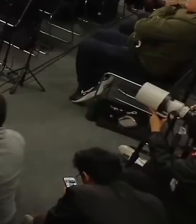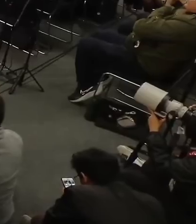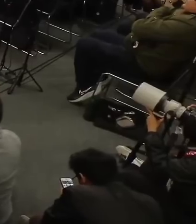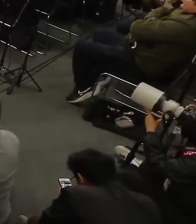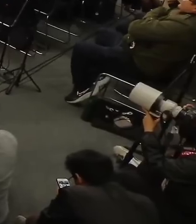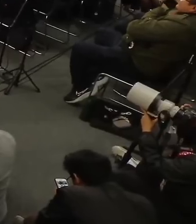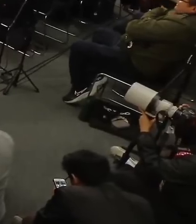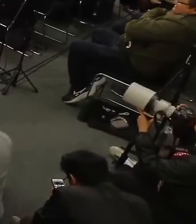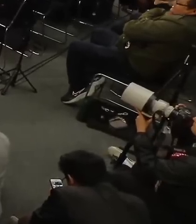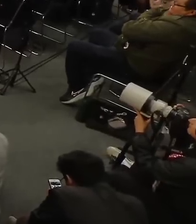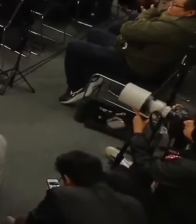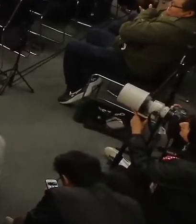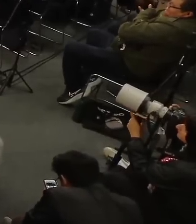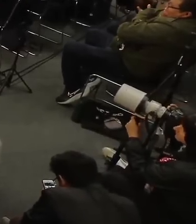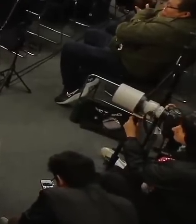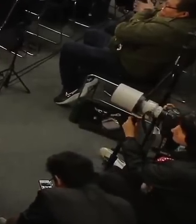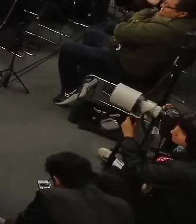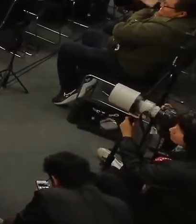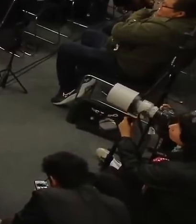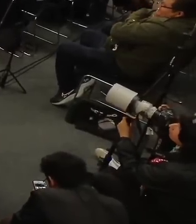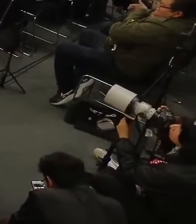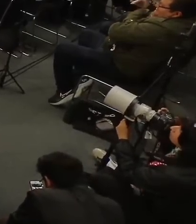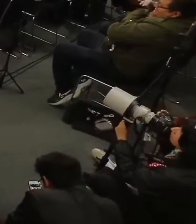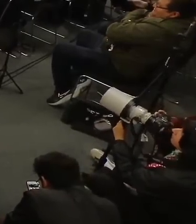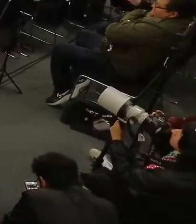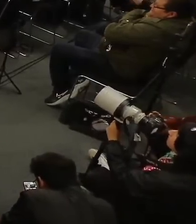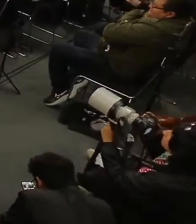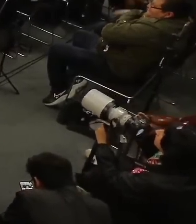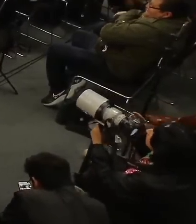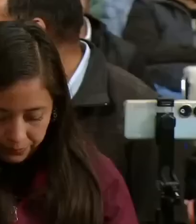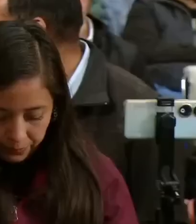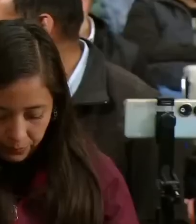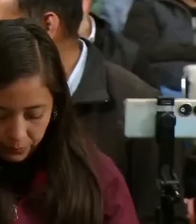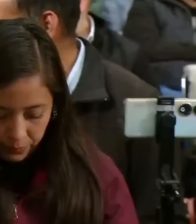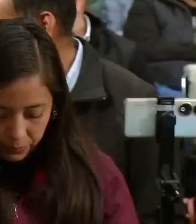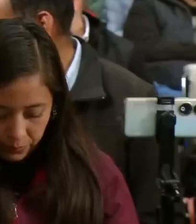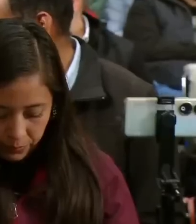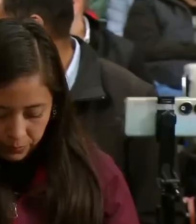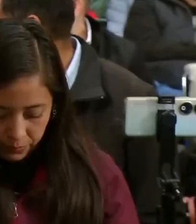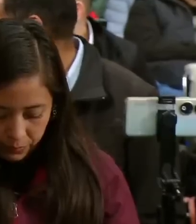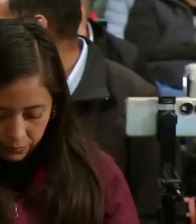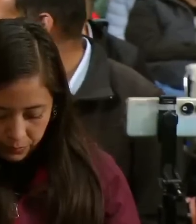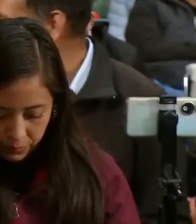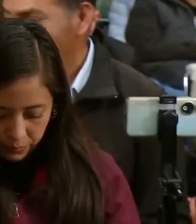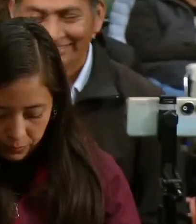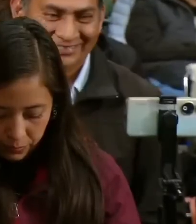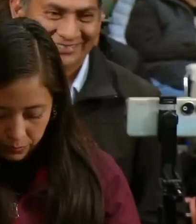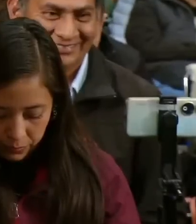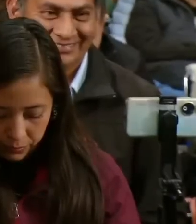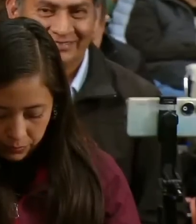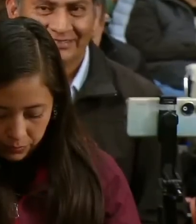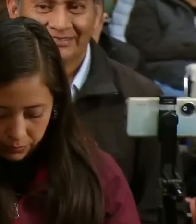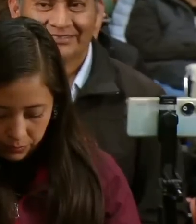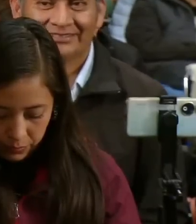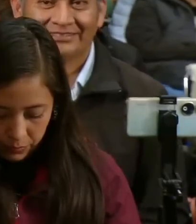su punto de vista desde su punto de vista eh el presidente Trump había venido con un un